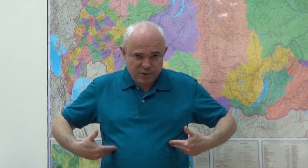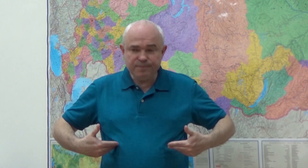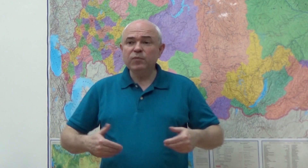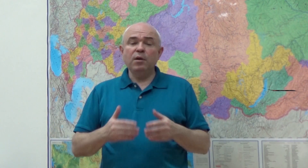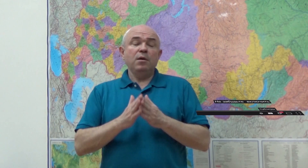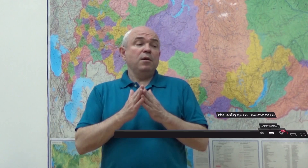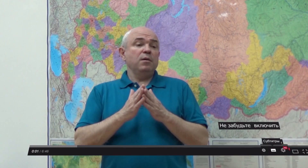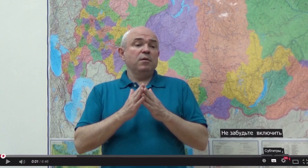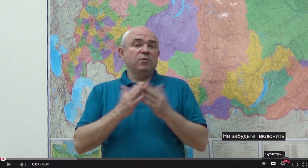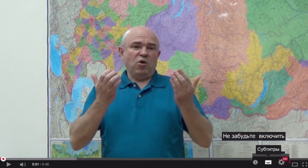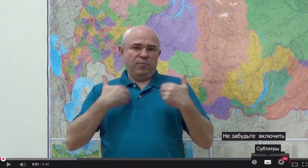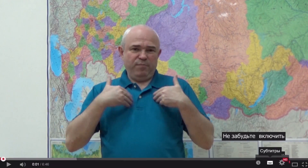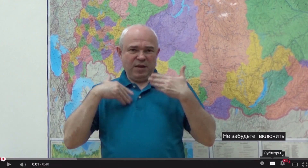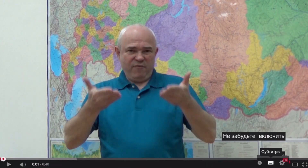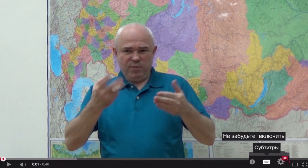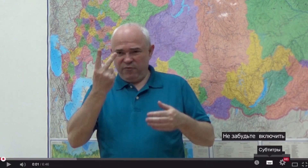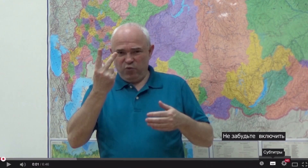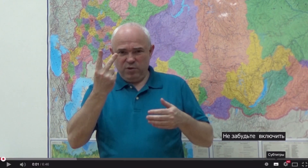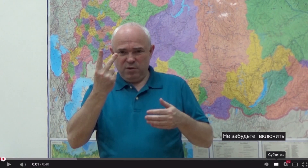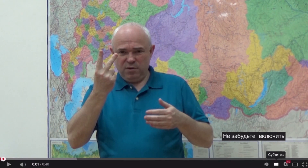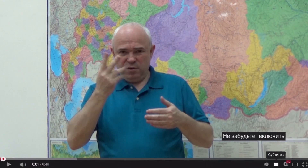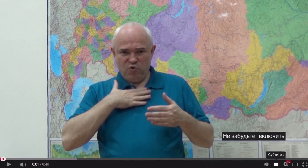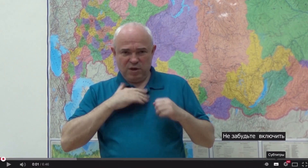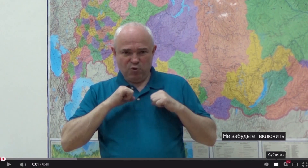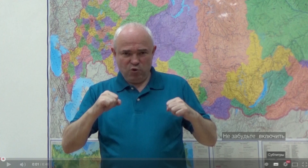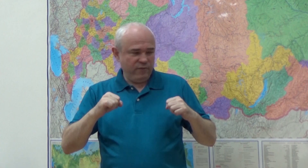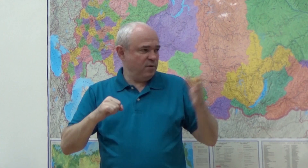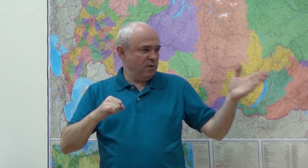Здравствуйте! Сейчас мы представим наших двух героев.